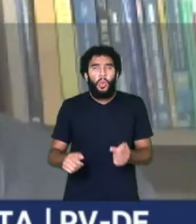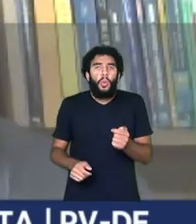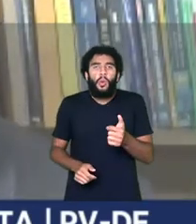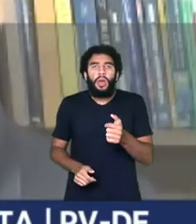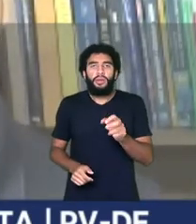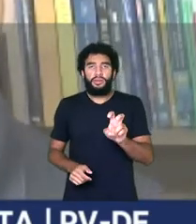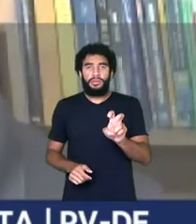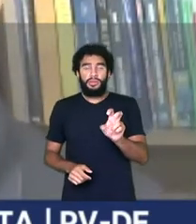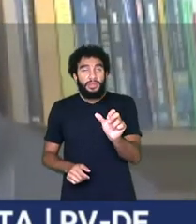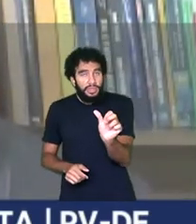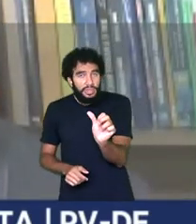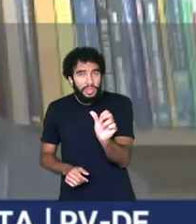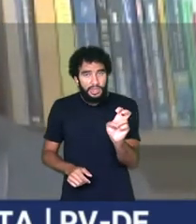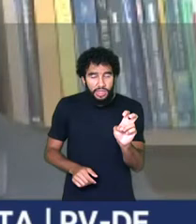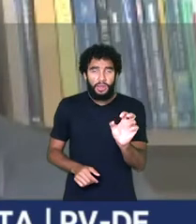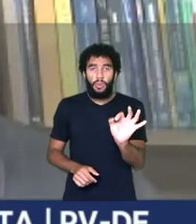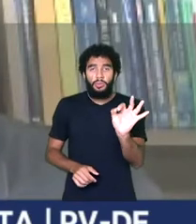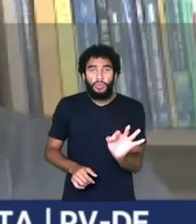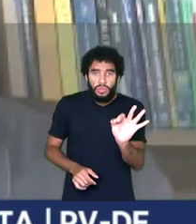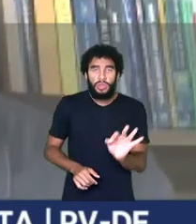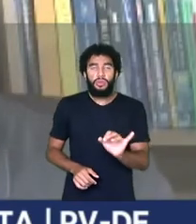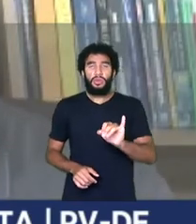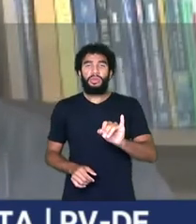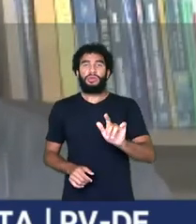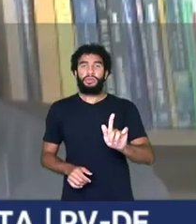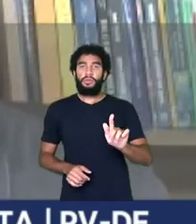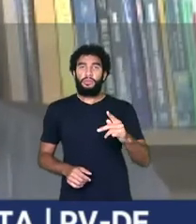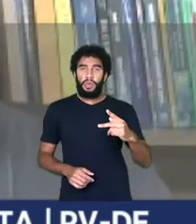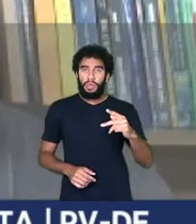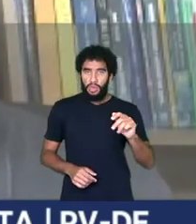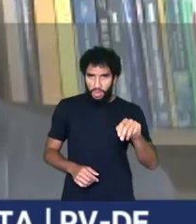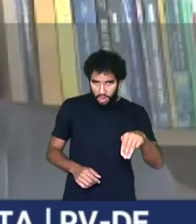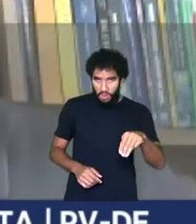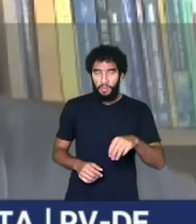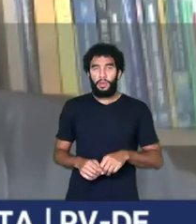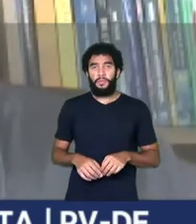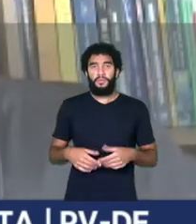PERDAS REAIS DE 25% PELO IPCA. QUASE 65% PELO I GP M. COM